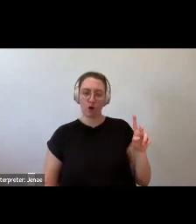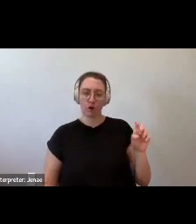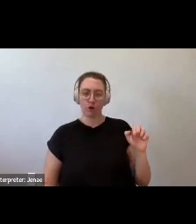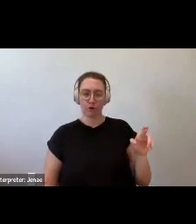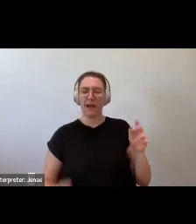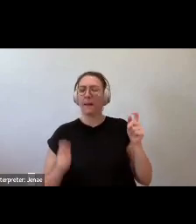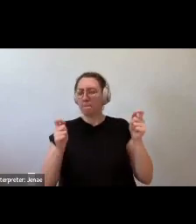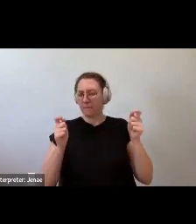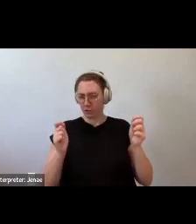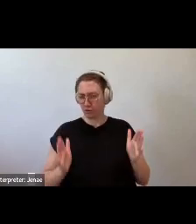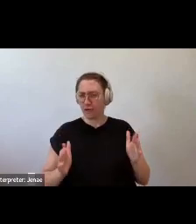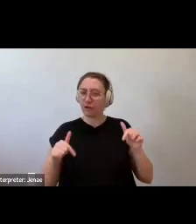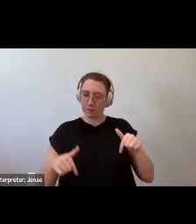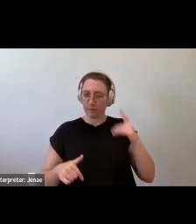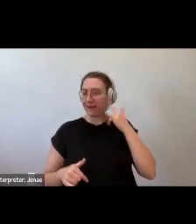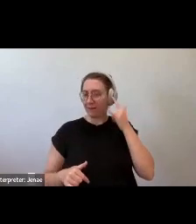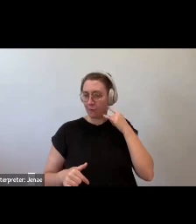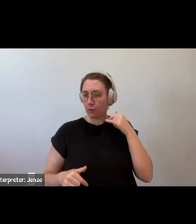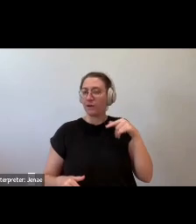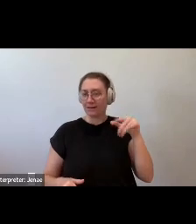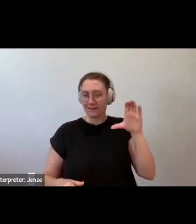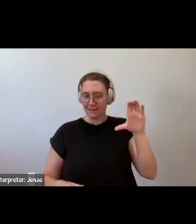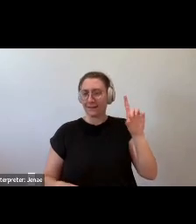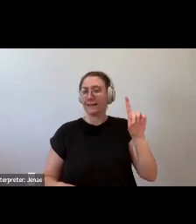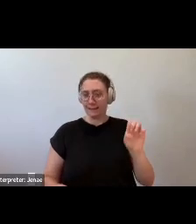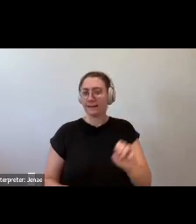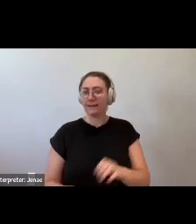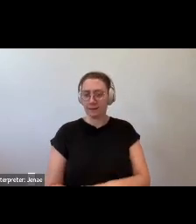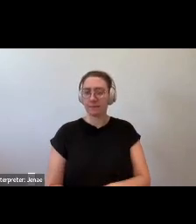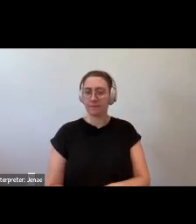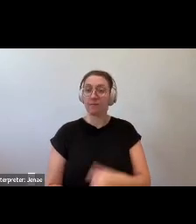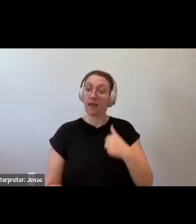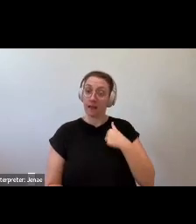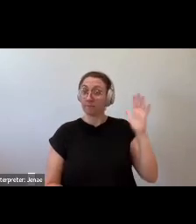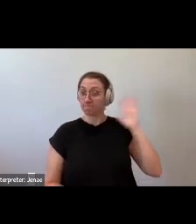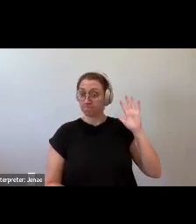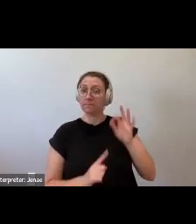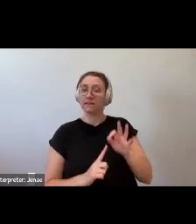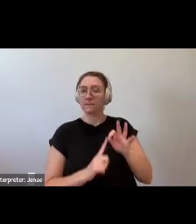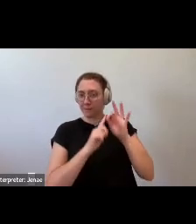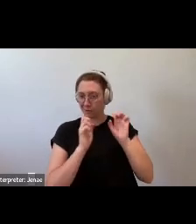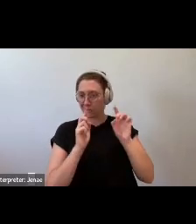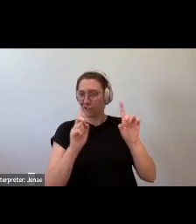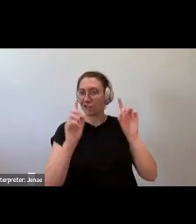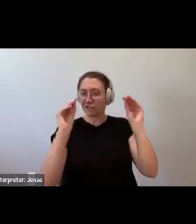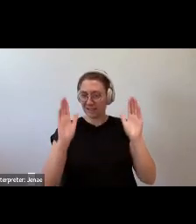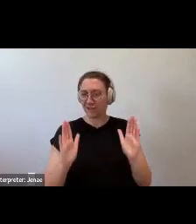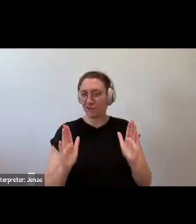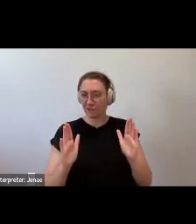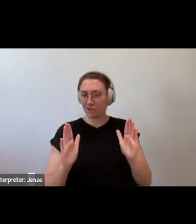el Departamento de Educación de California. Trabajé como maestra de educación especial